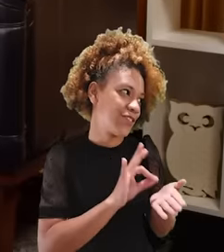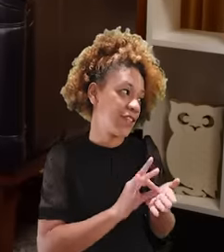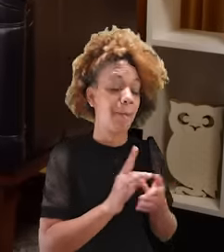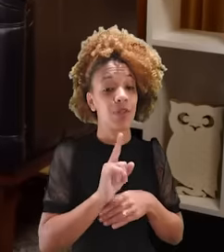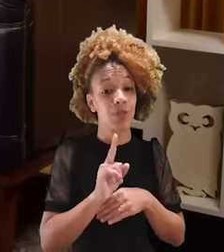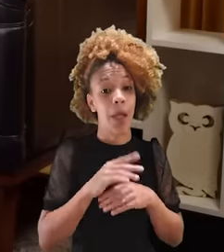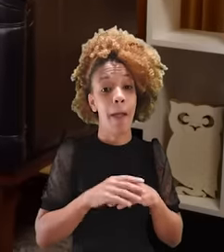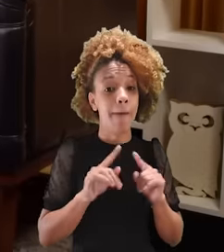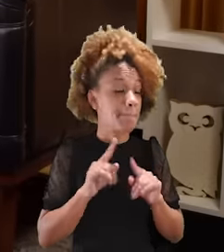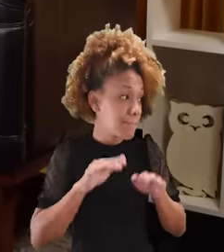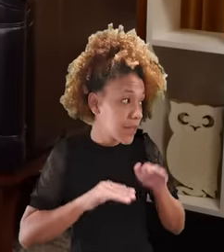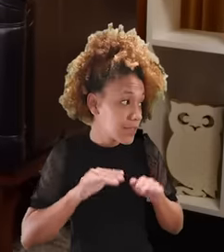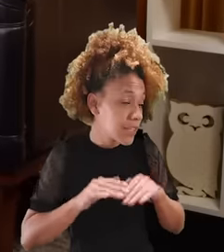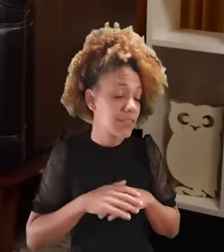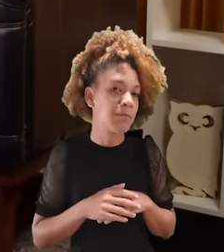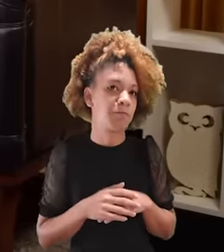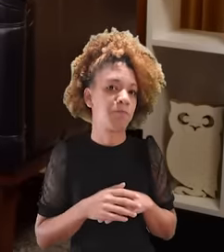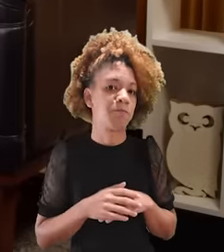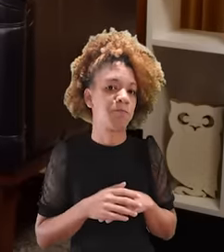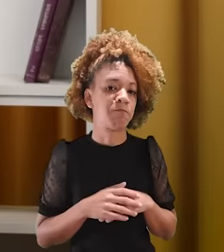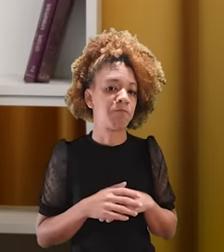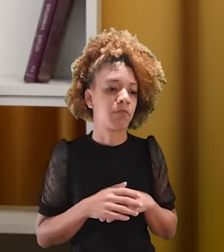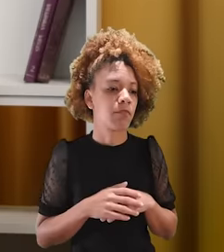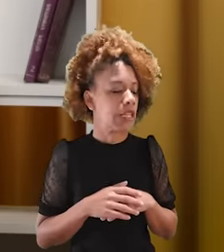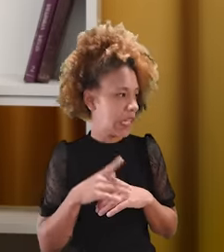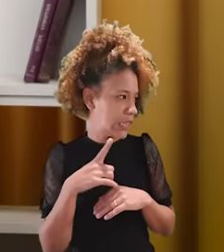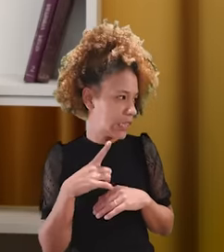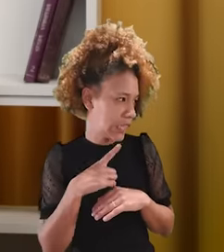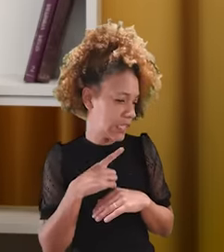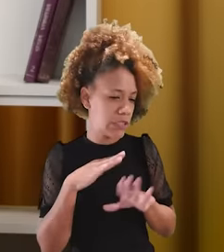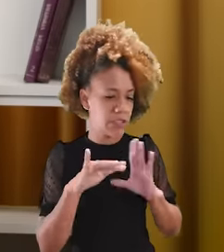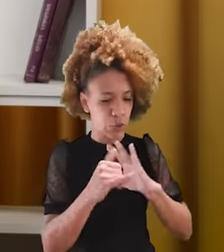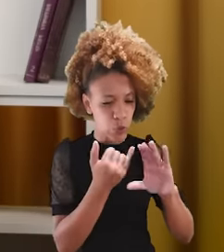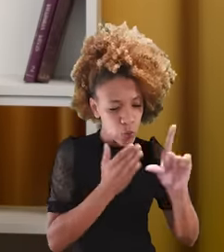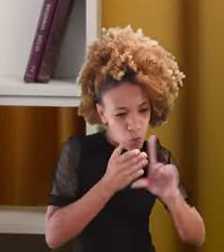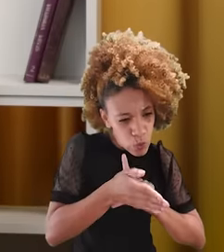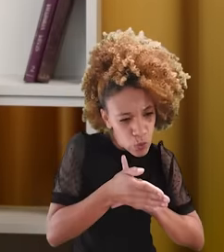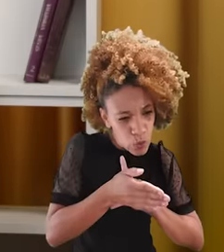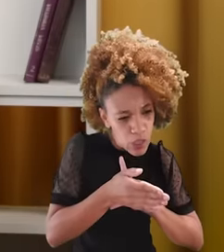É mas às vezes eu vejo assim eh a gente entra às vezes no YouTube e é baseado em a conta da treta